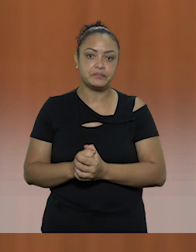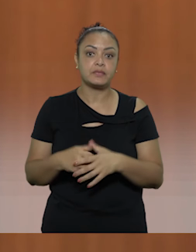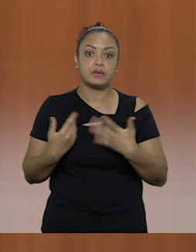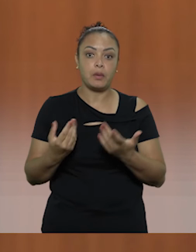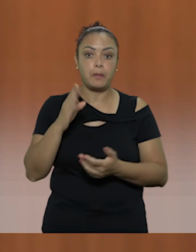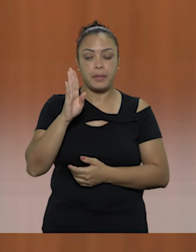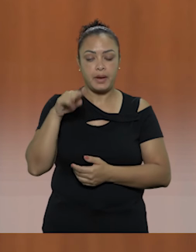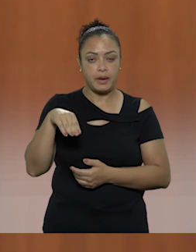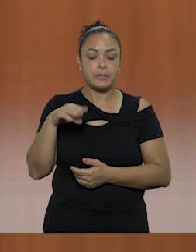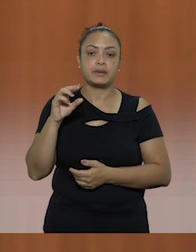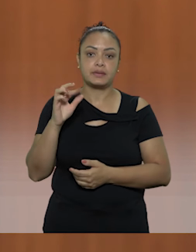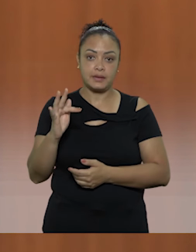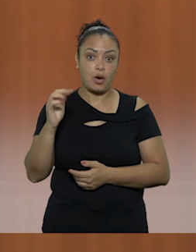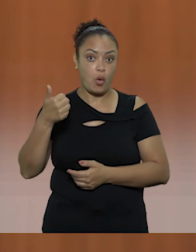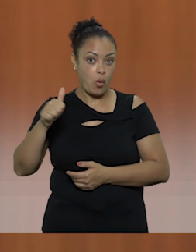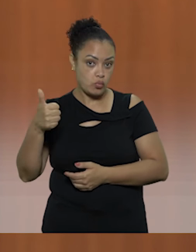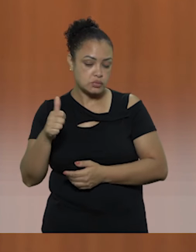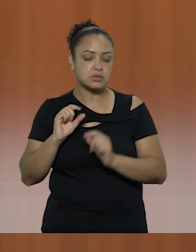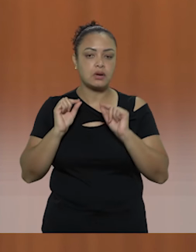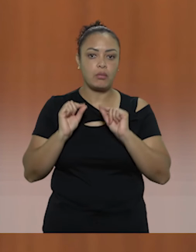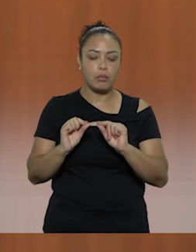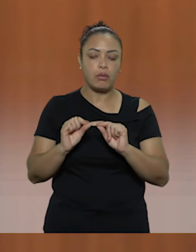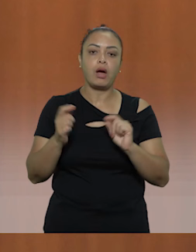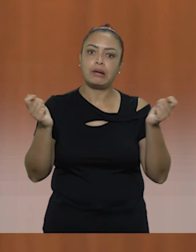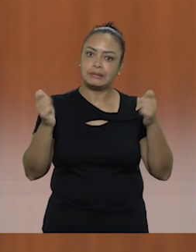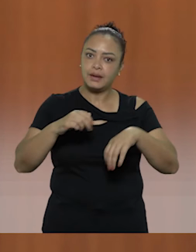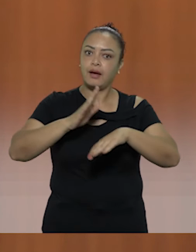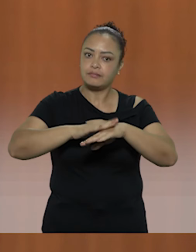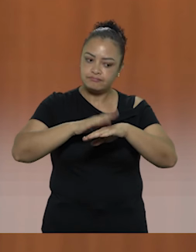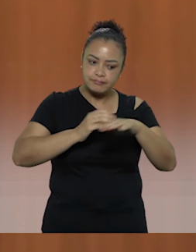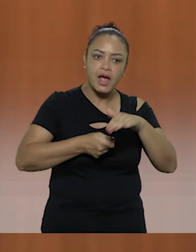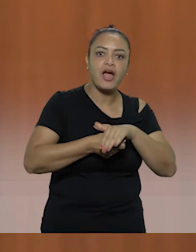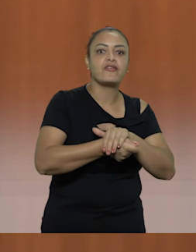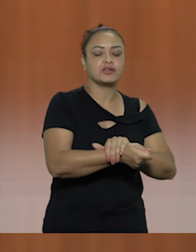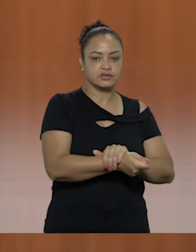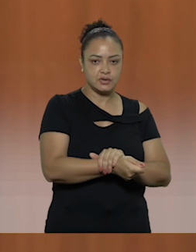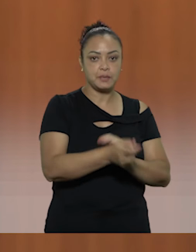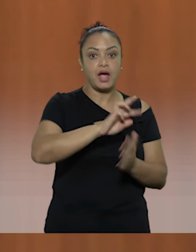O BMMT11 traz mais uma opção para os seus investimentos e garante uma diversificação